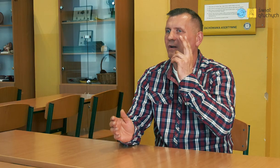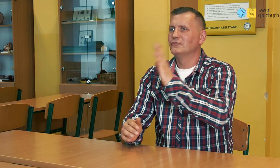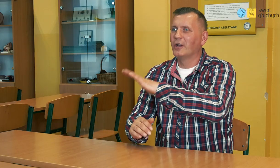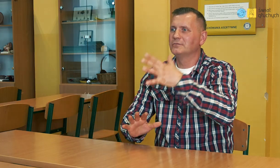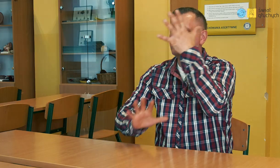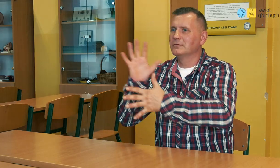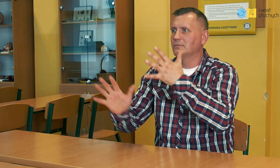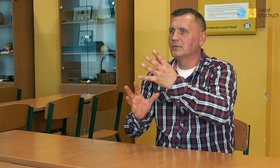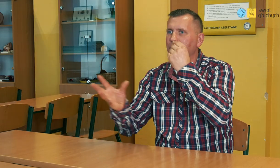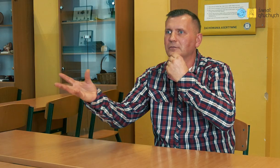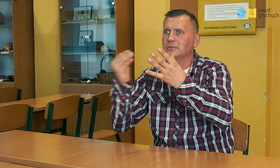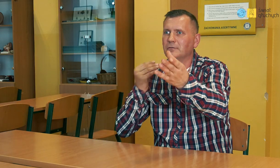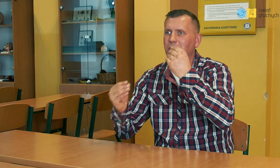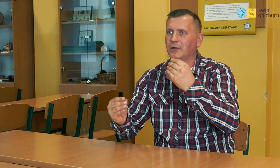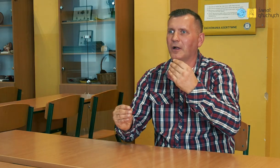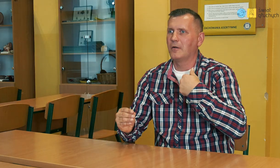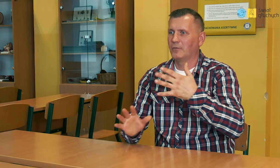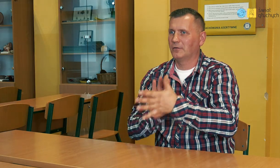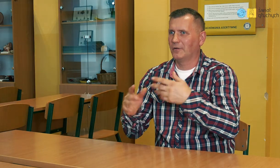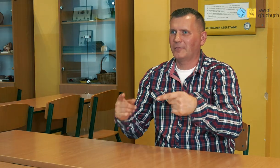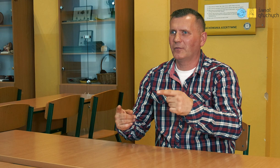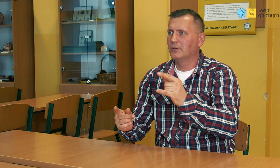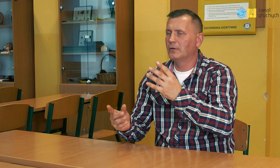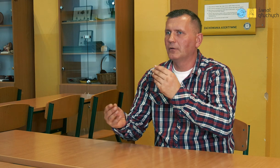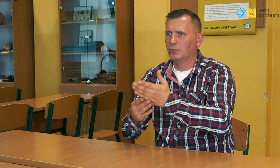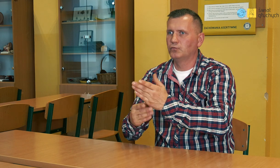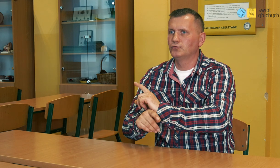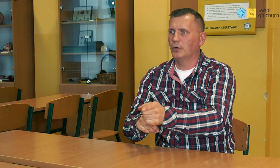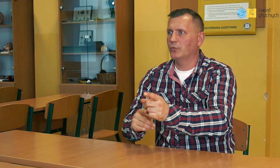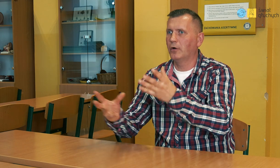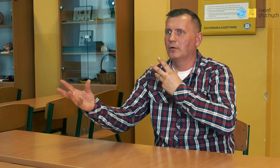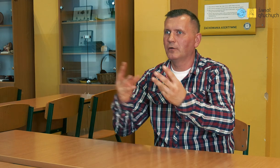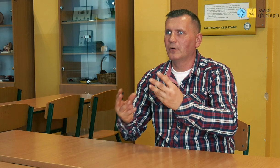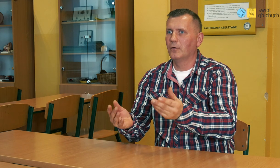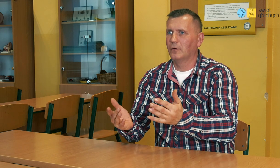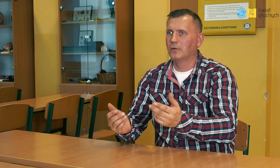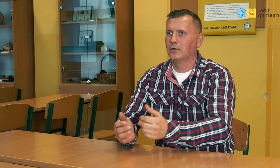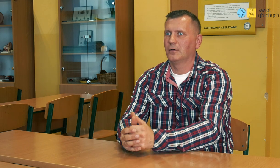Nie umiałem wcześniej migać. Dzieci migały, więc się szybko od nich nauczyłem.